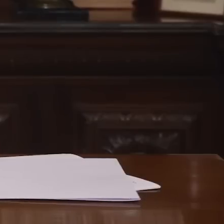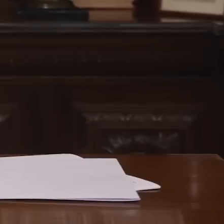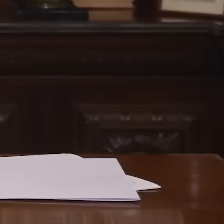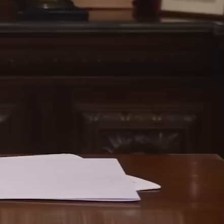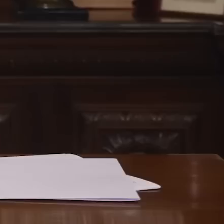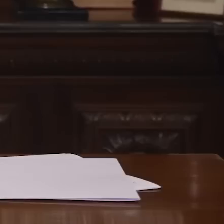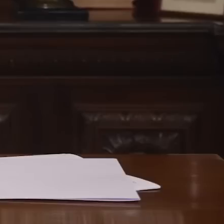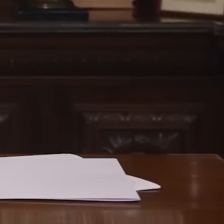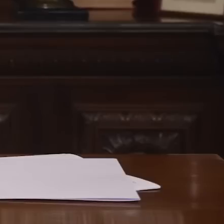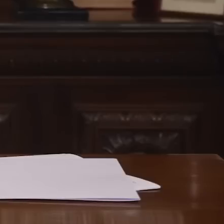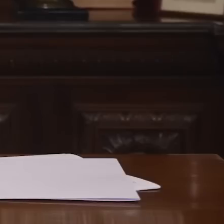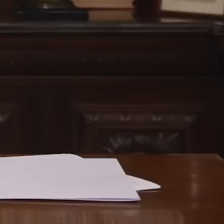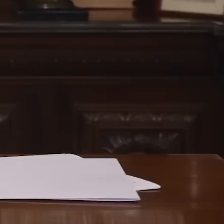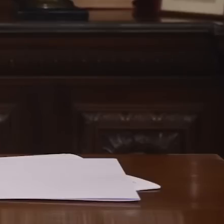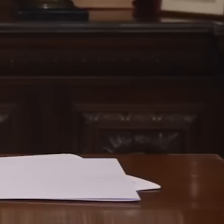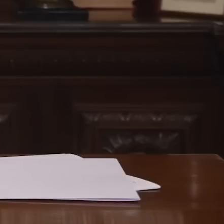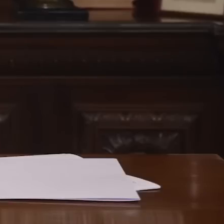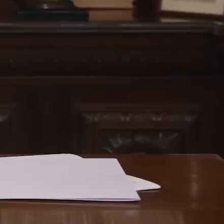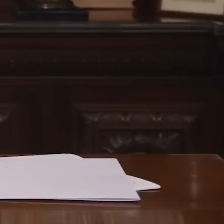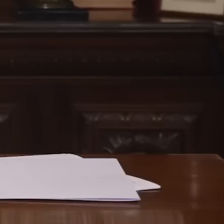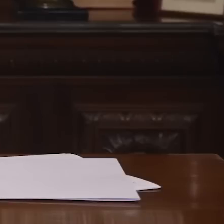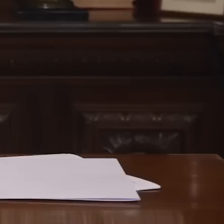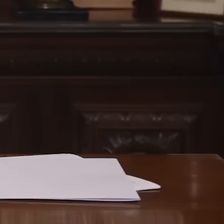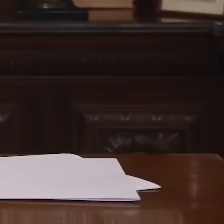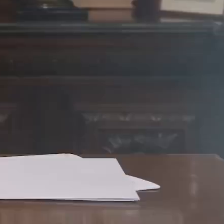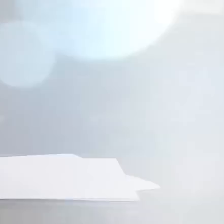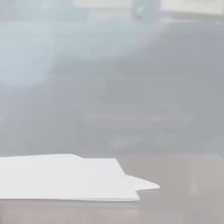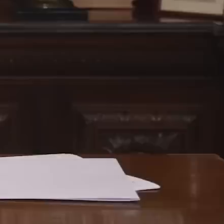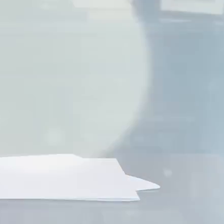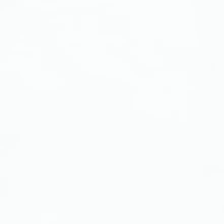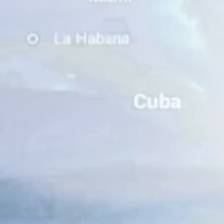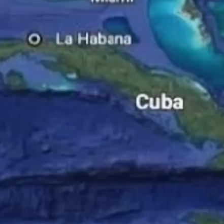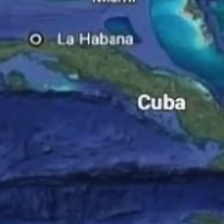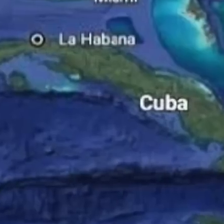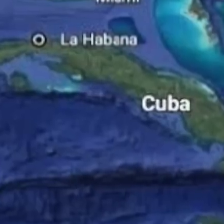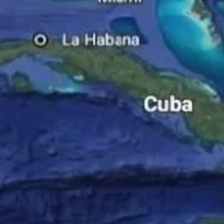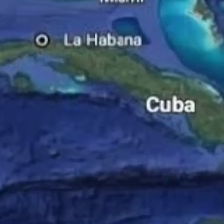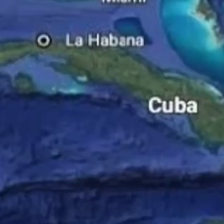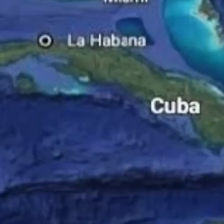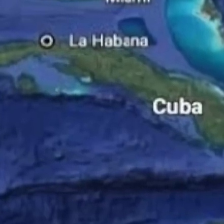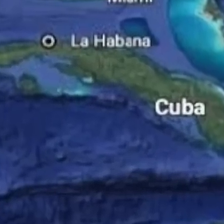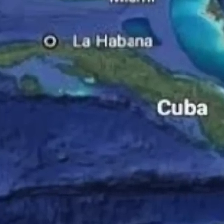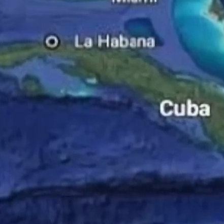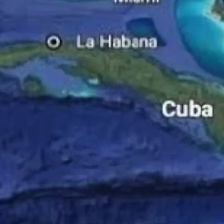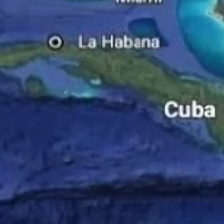como Golfo de América y en otros lugares Golfo de México y en otros lugares Golfo de México y